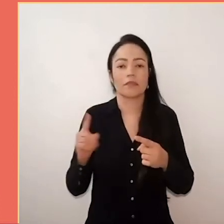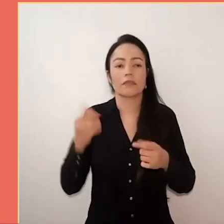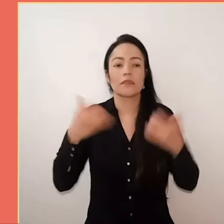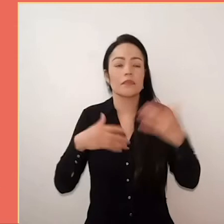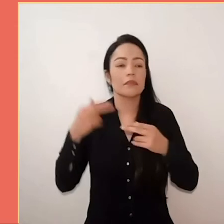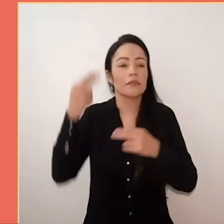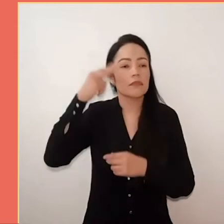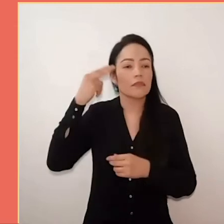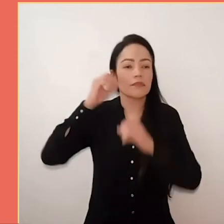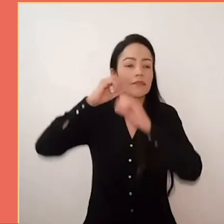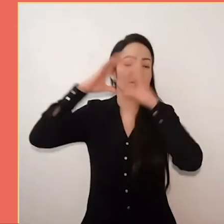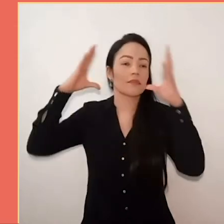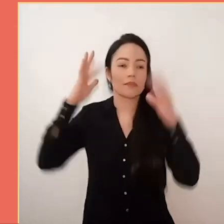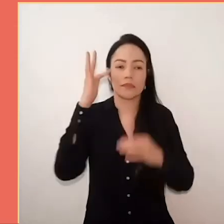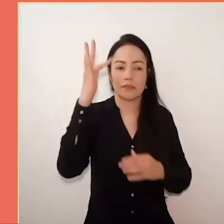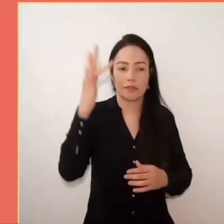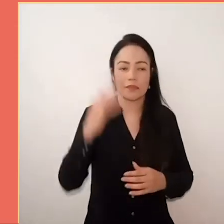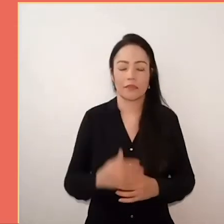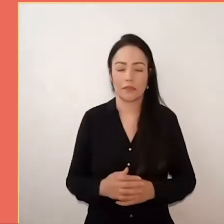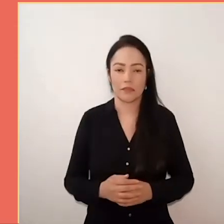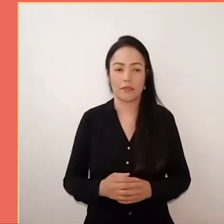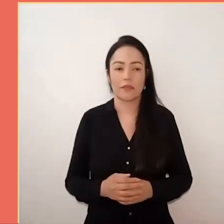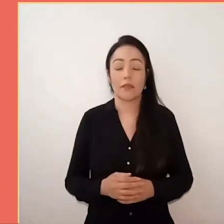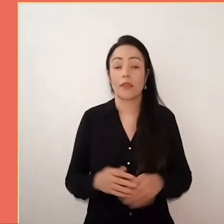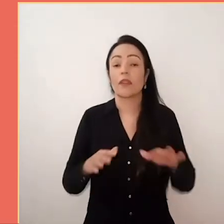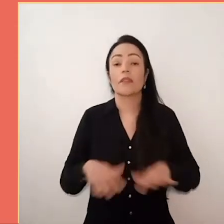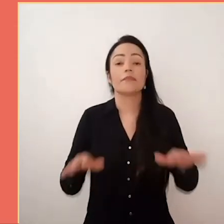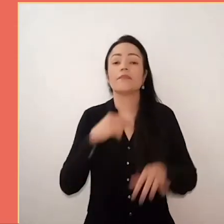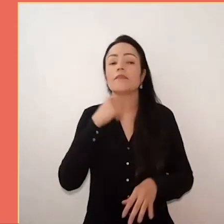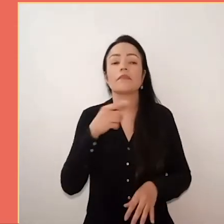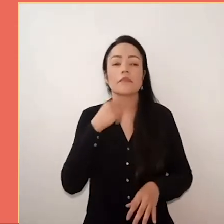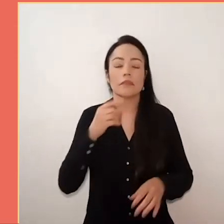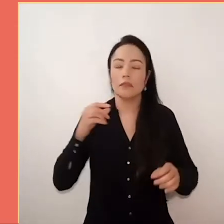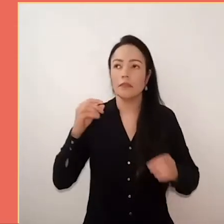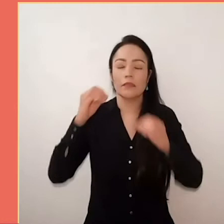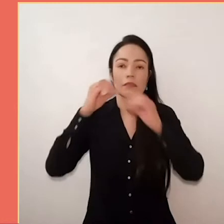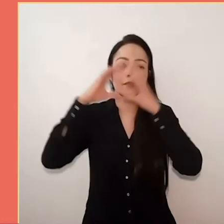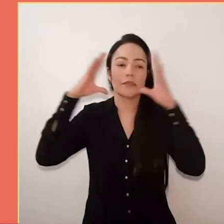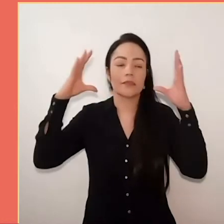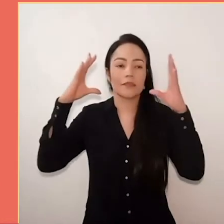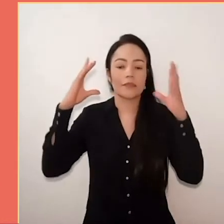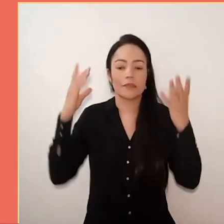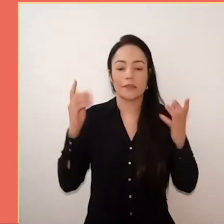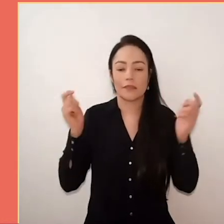É um instrumento onde a gente não consegue imaginar o sujeito capaz de ler aqueles livros